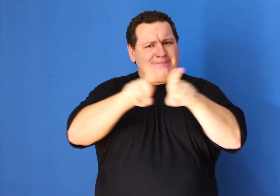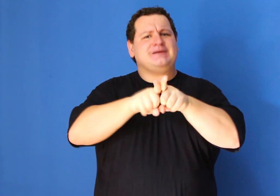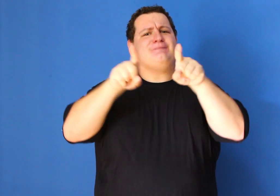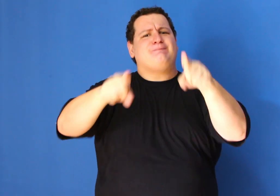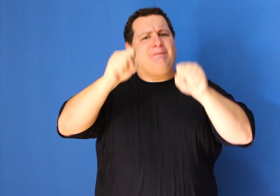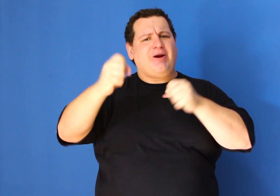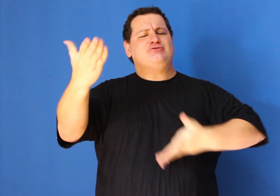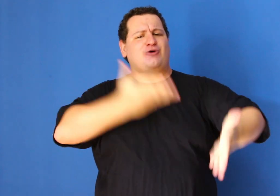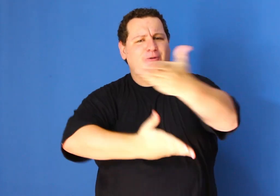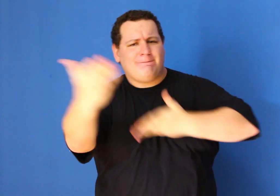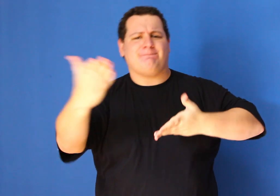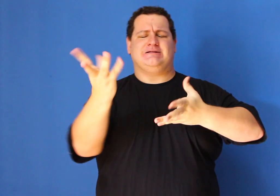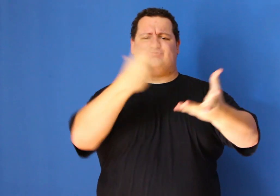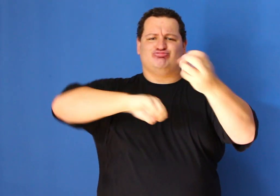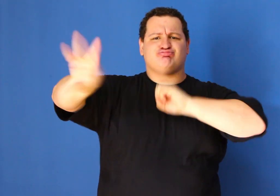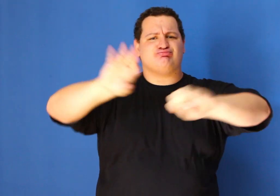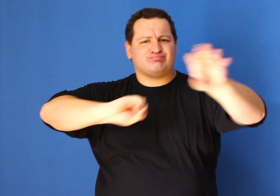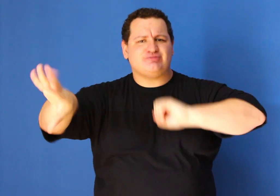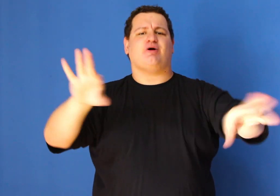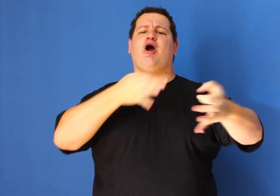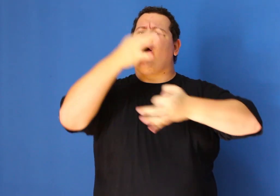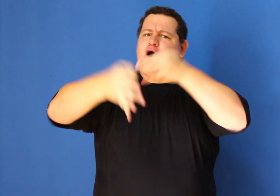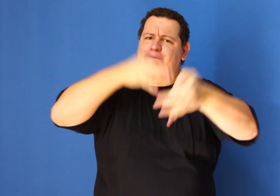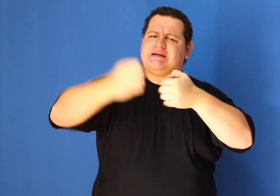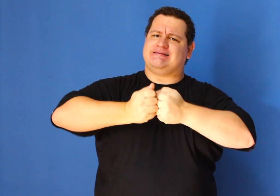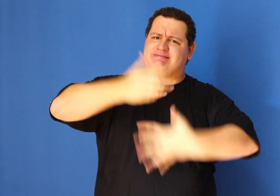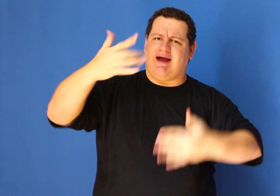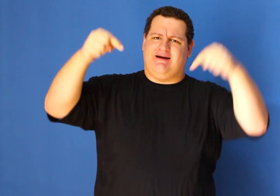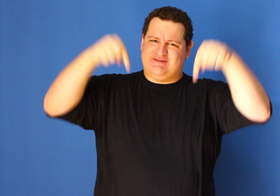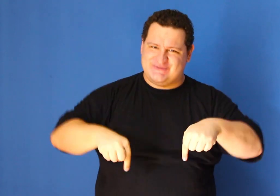Compartilhem e comentem aqui.